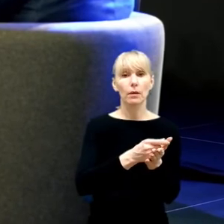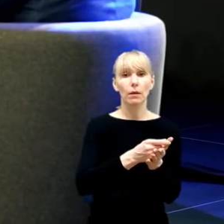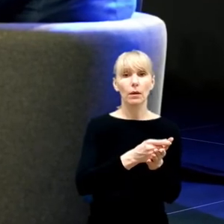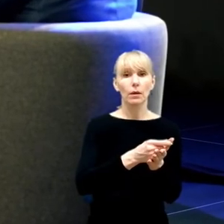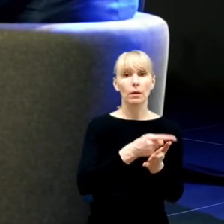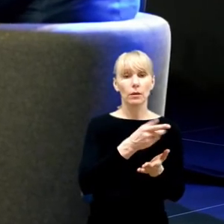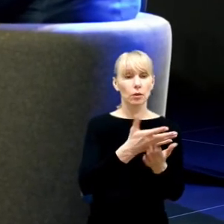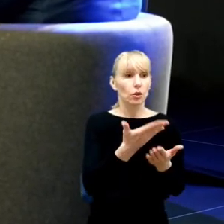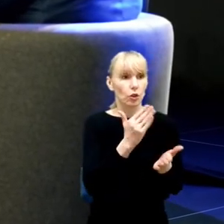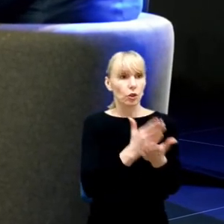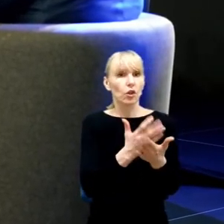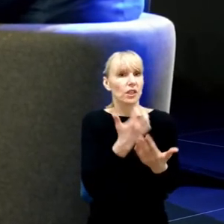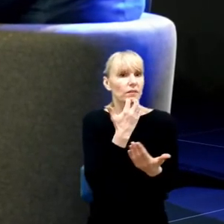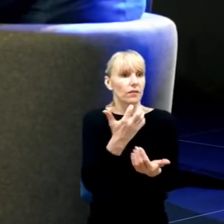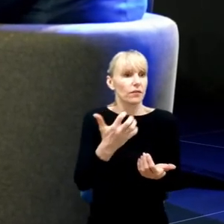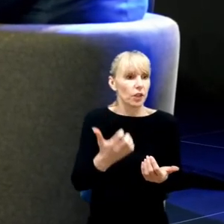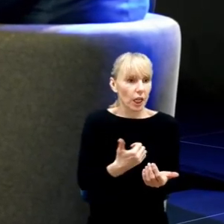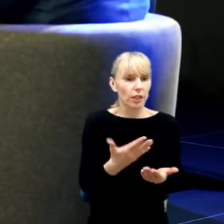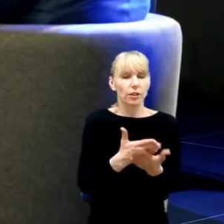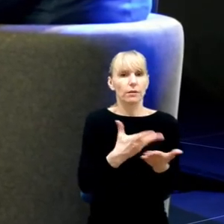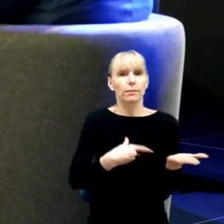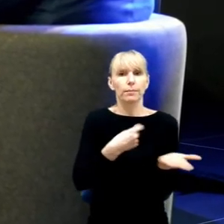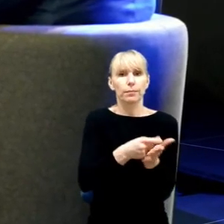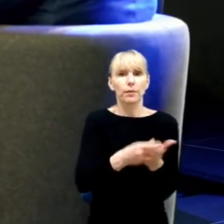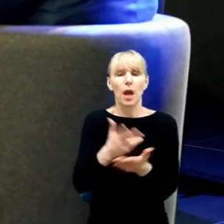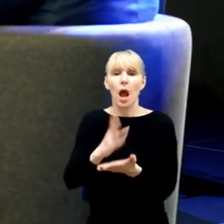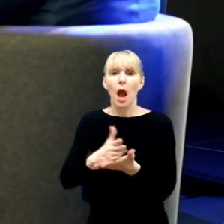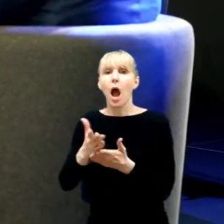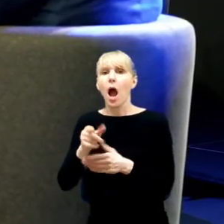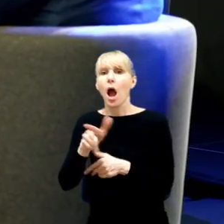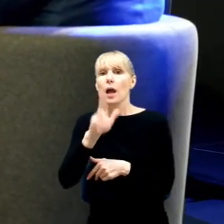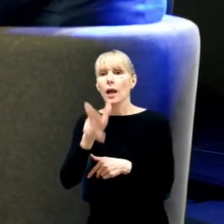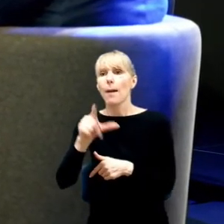środki KPO będą uzupełnieniem finansowania.